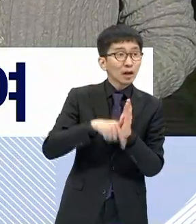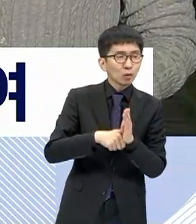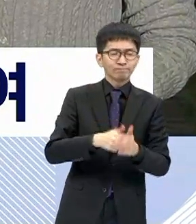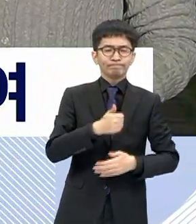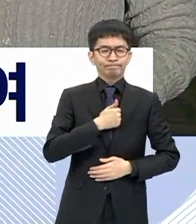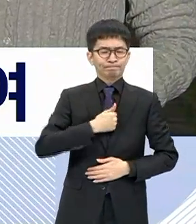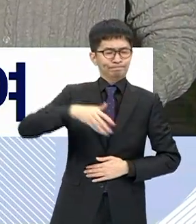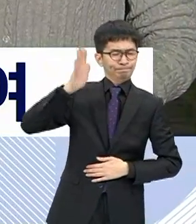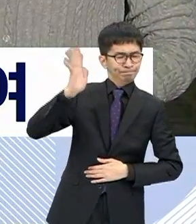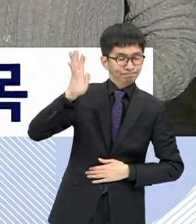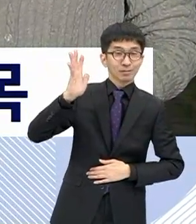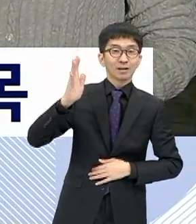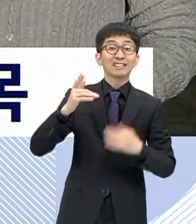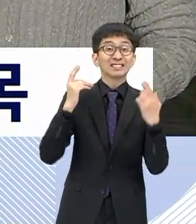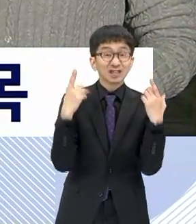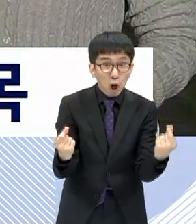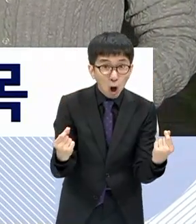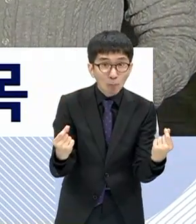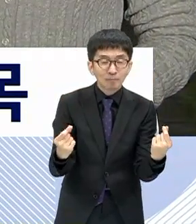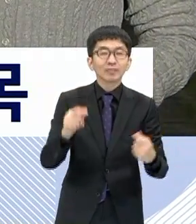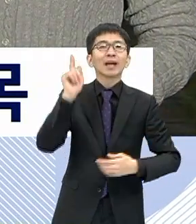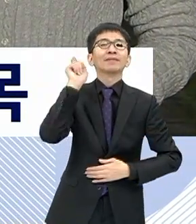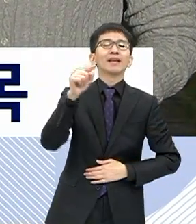만큼 내일 윤 총장 입에서 어떤 얘기가 나올지 주목됩니다.